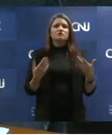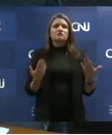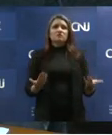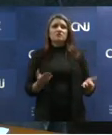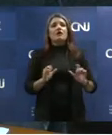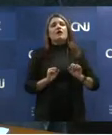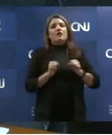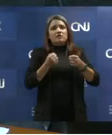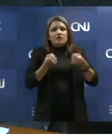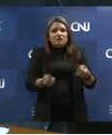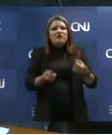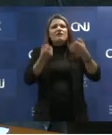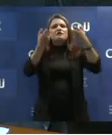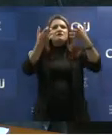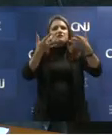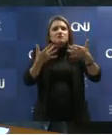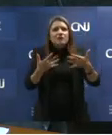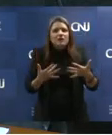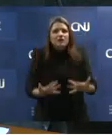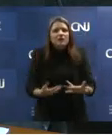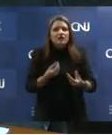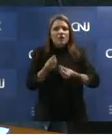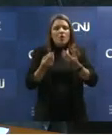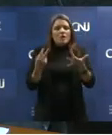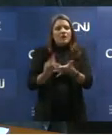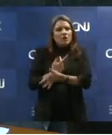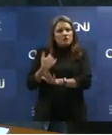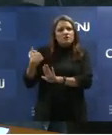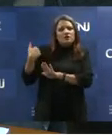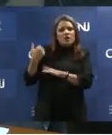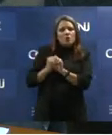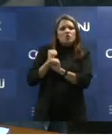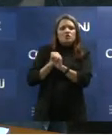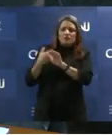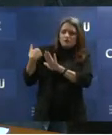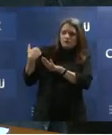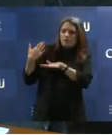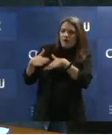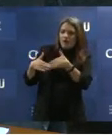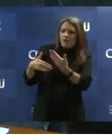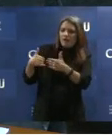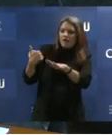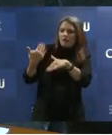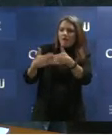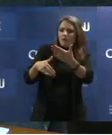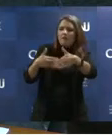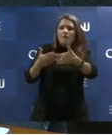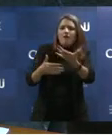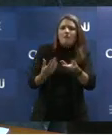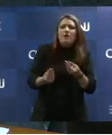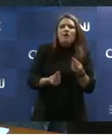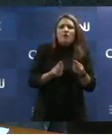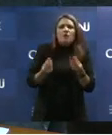um envelope Evolução durante os anos em razão da situação da VEP e